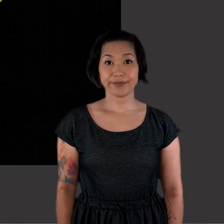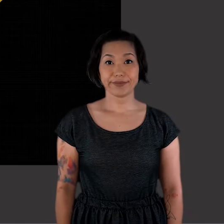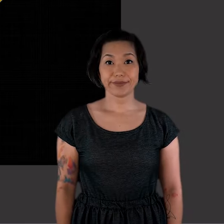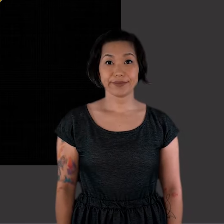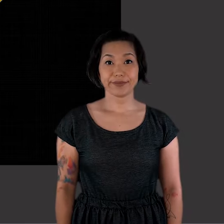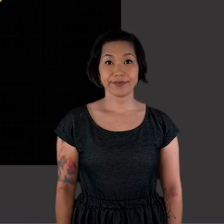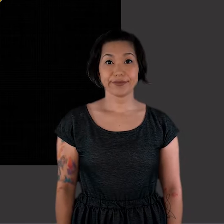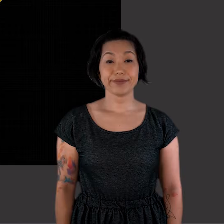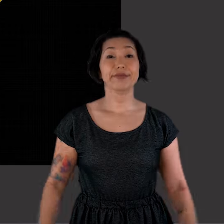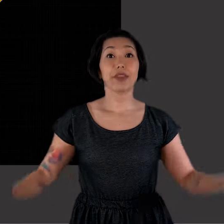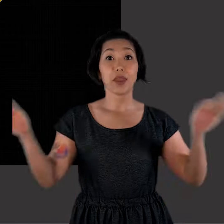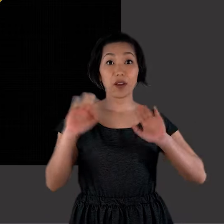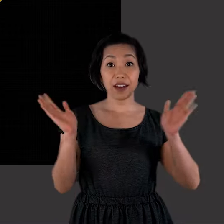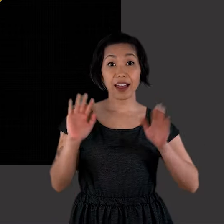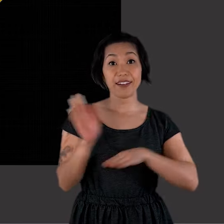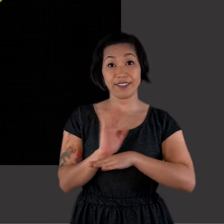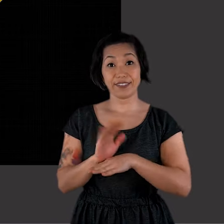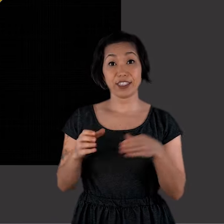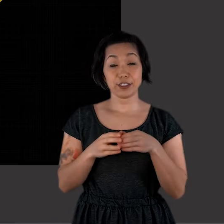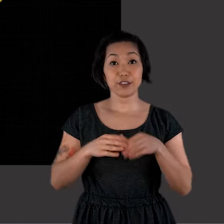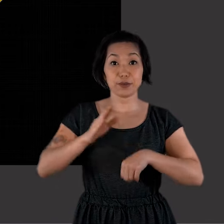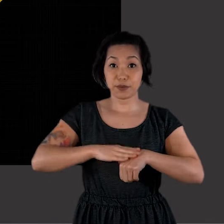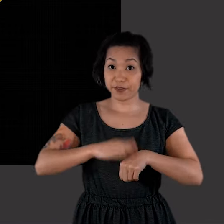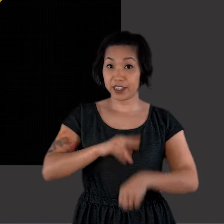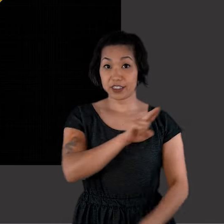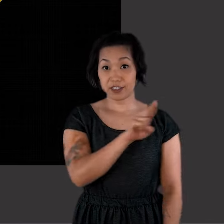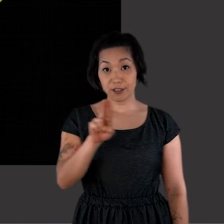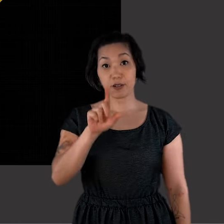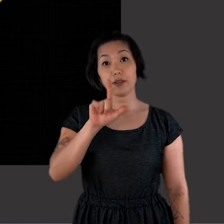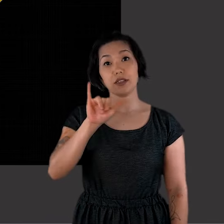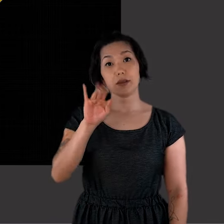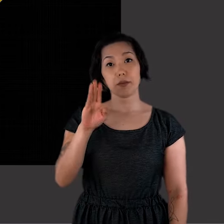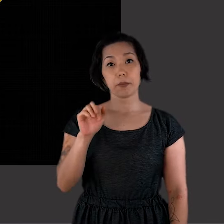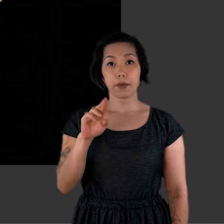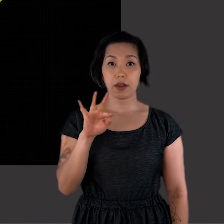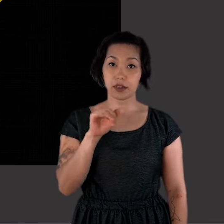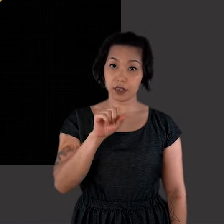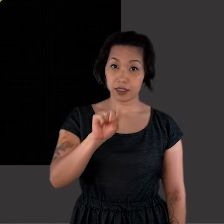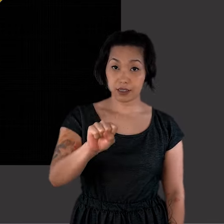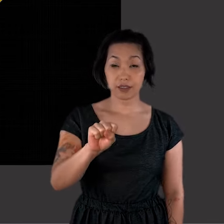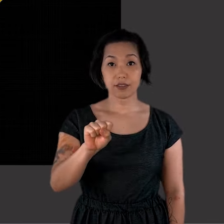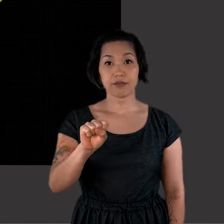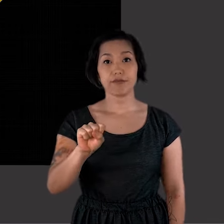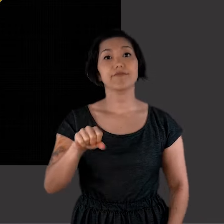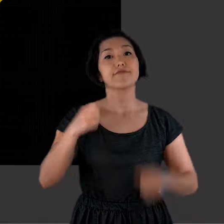Olá! Esse vídeo foi produzido pelos artistas integrantes do Coletivo Libertas.